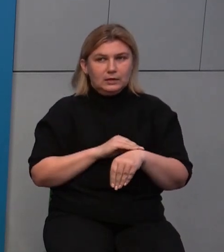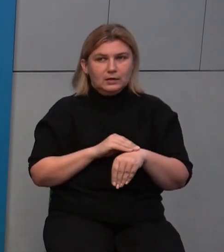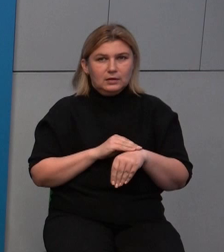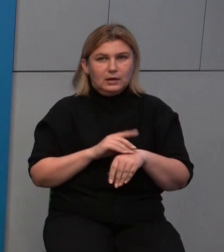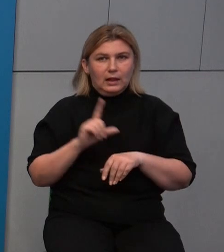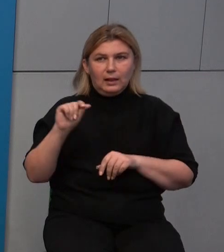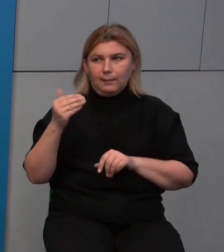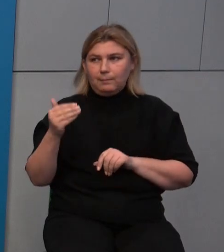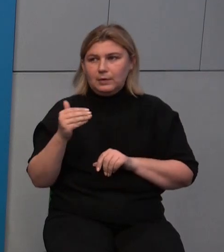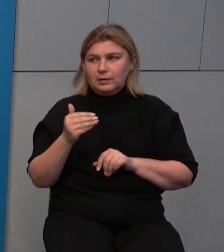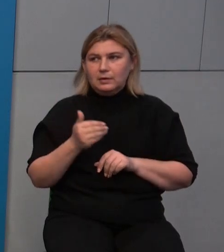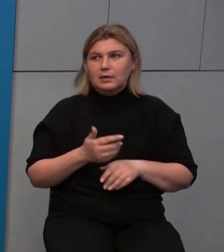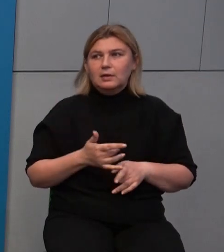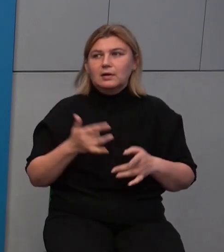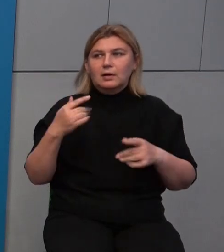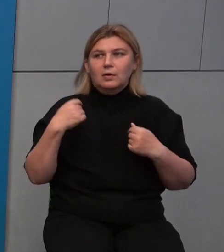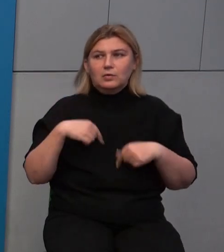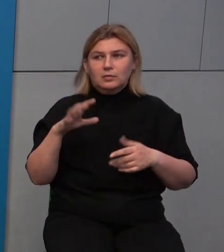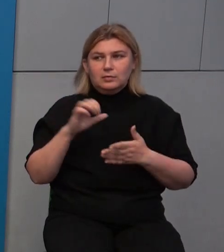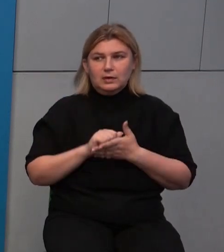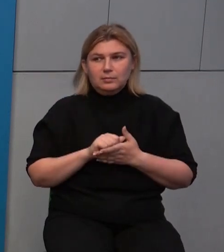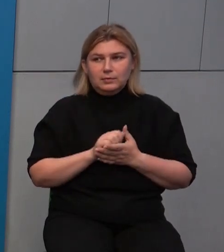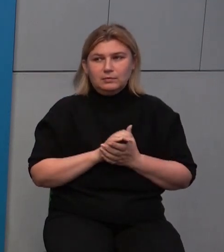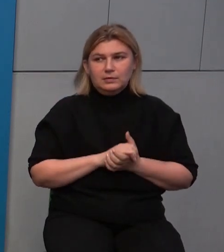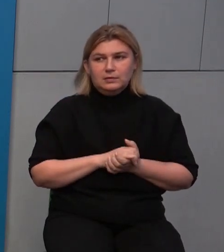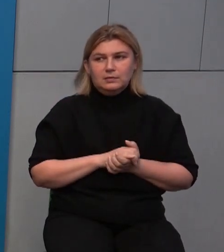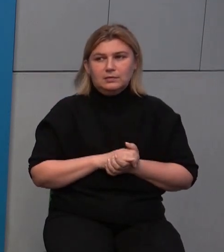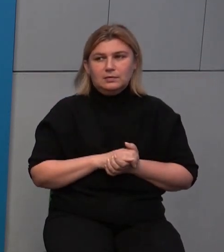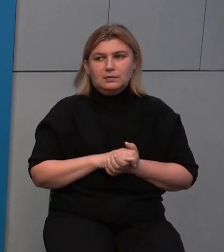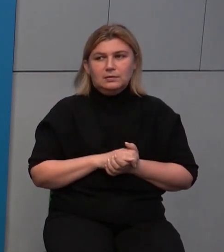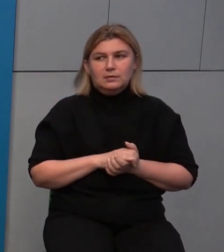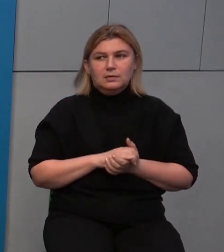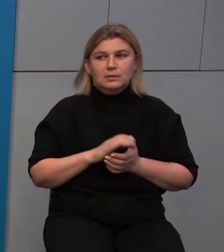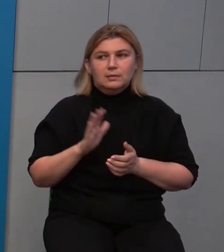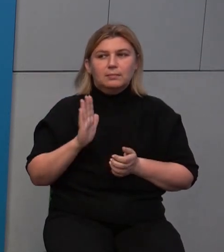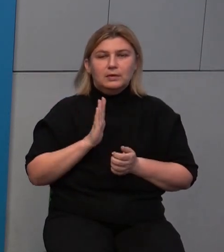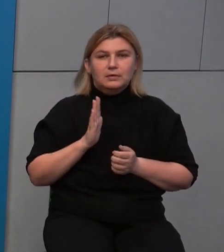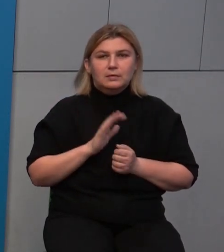i ile osób się nim zajmowało w bezpiece, ile osób, bo wiemy,